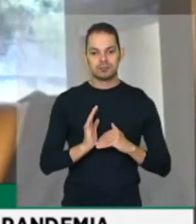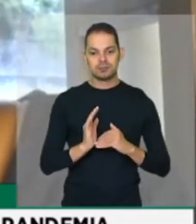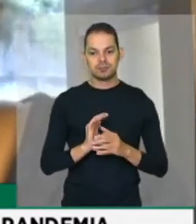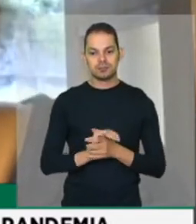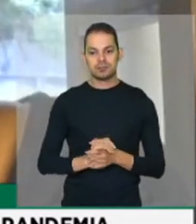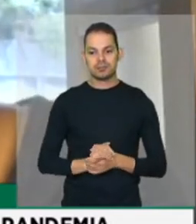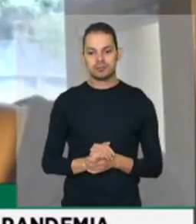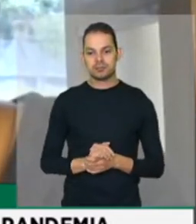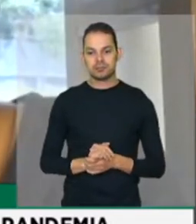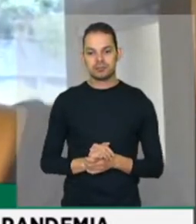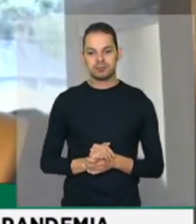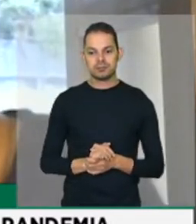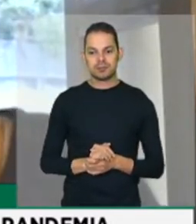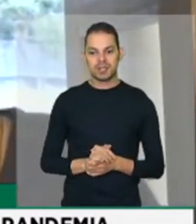FEITA NO SENADO, ELA... DIFICULTA QUE... A LEI AQUI